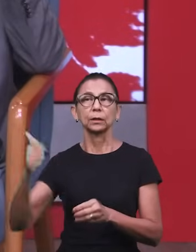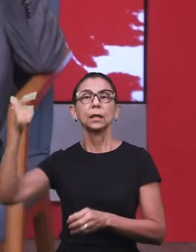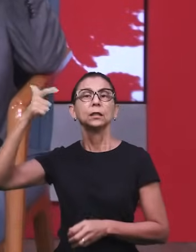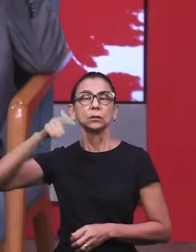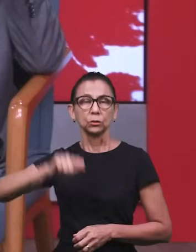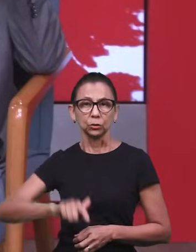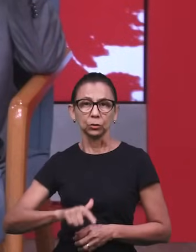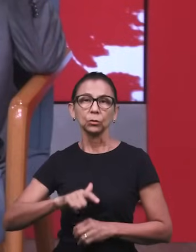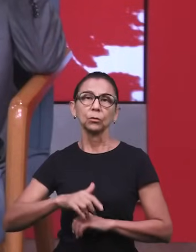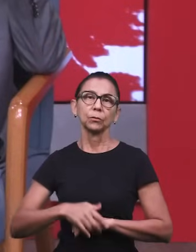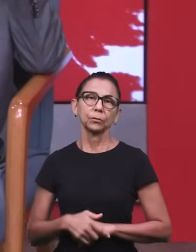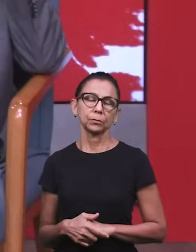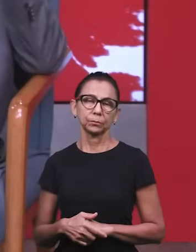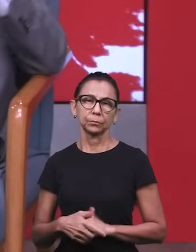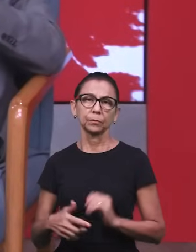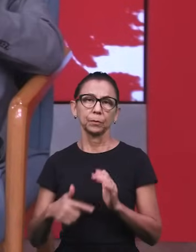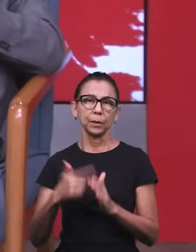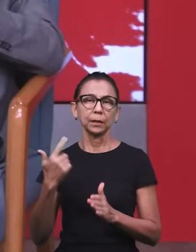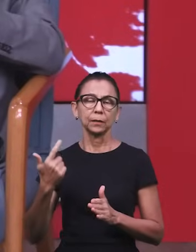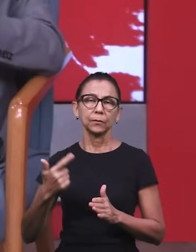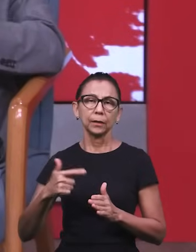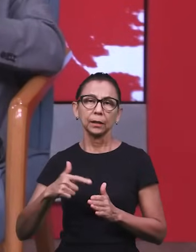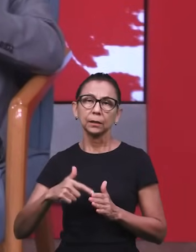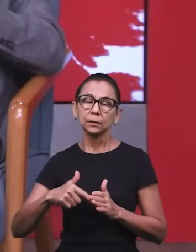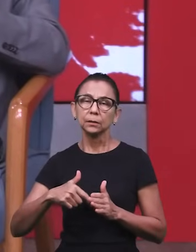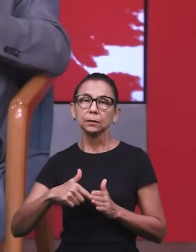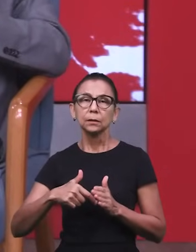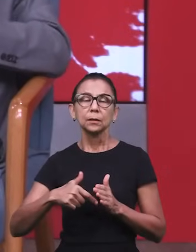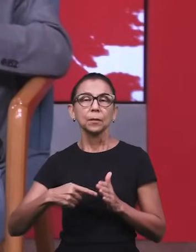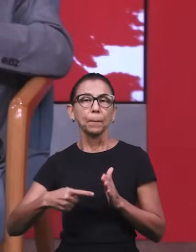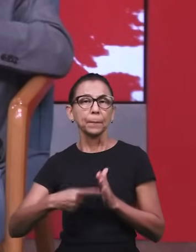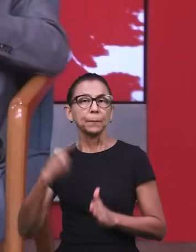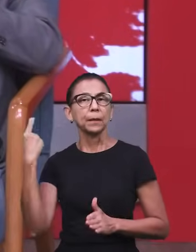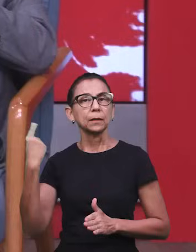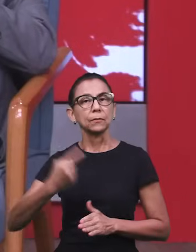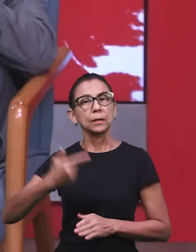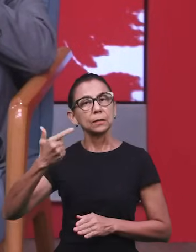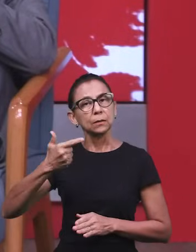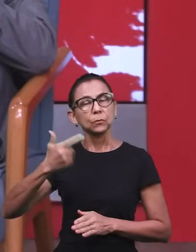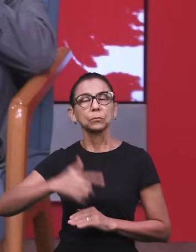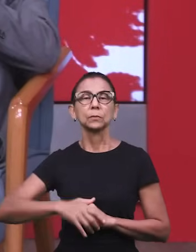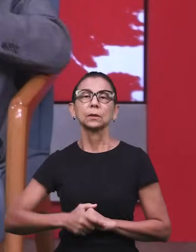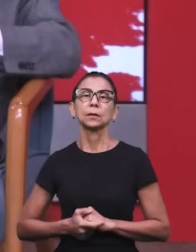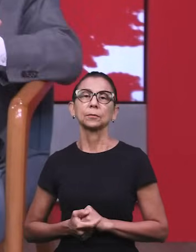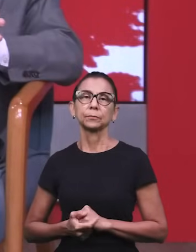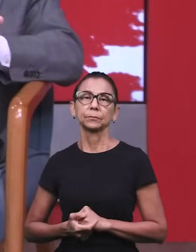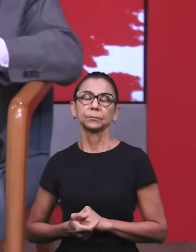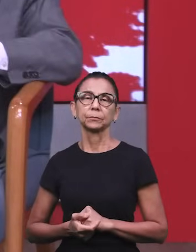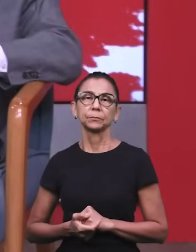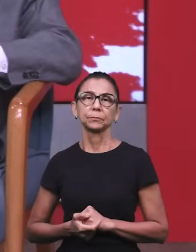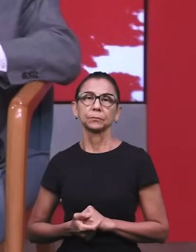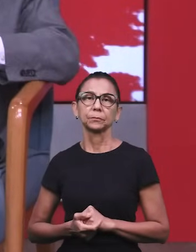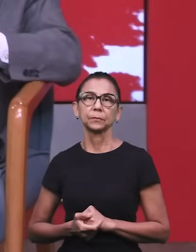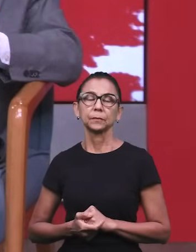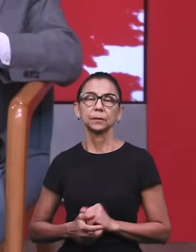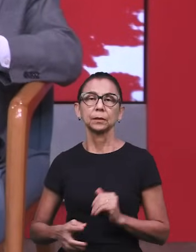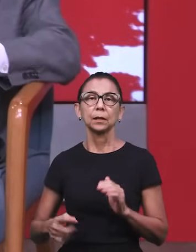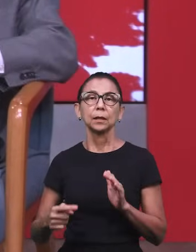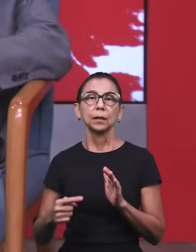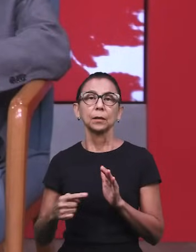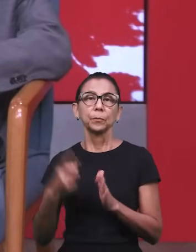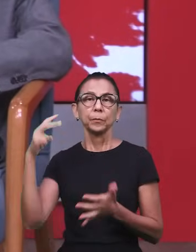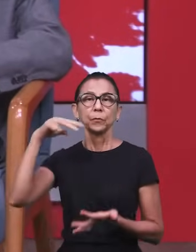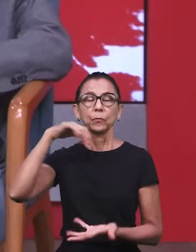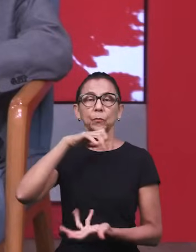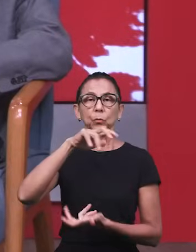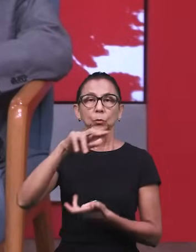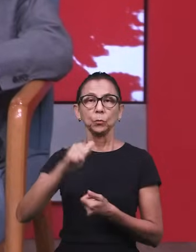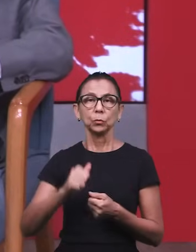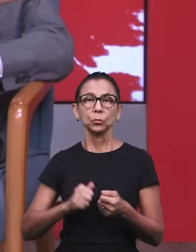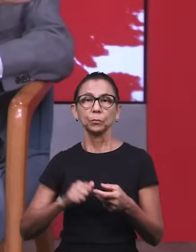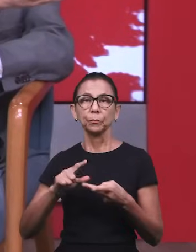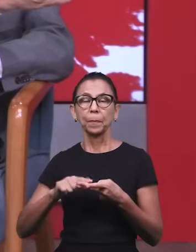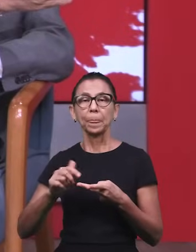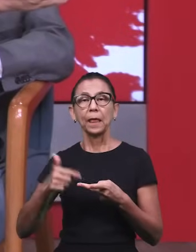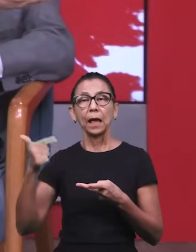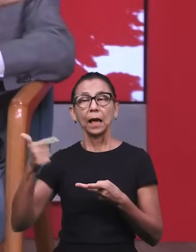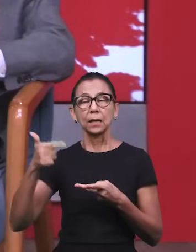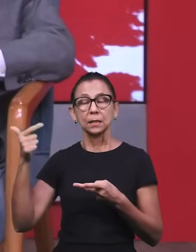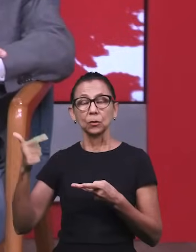olhamos para o mundo dos últimos acontecimentos Será que a Bíblia tá fora de tudo isso nós tivemos